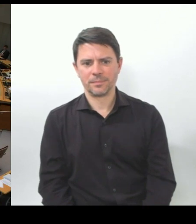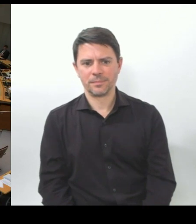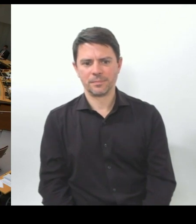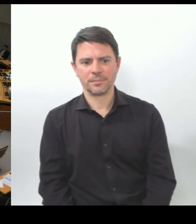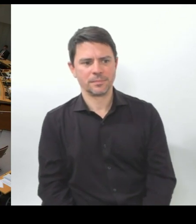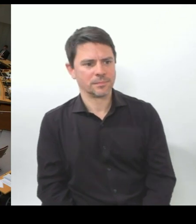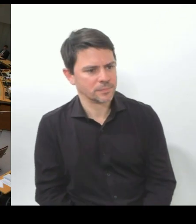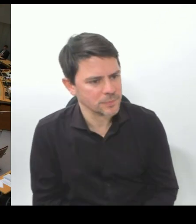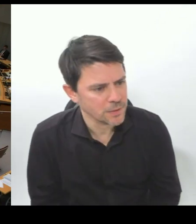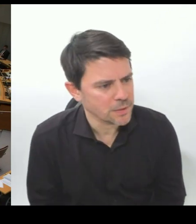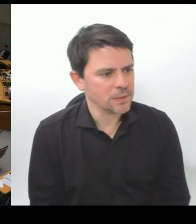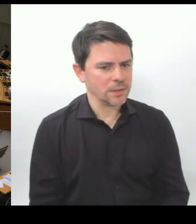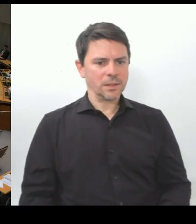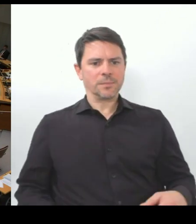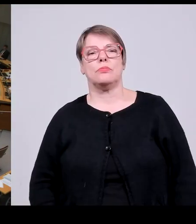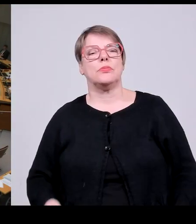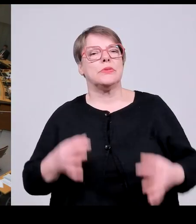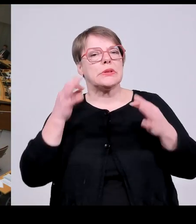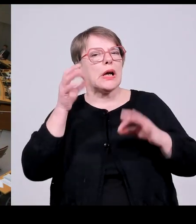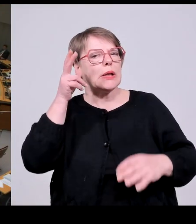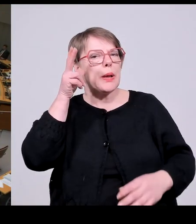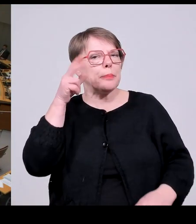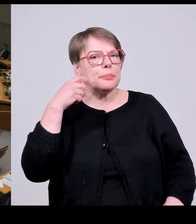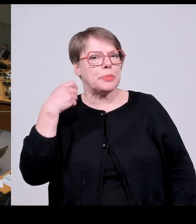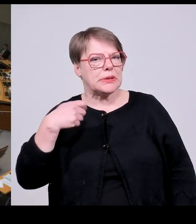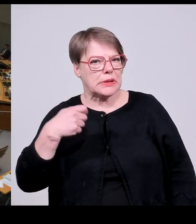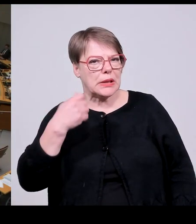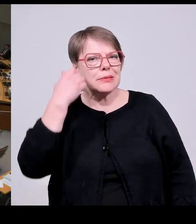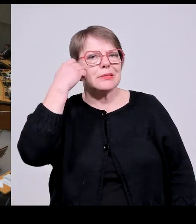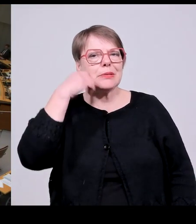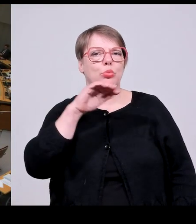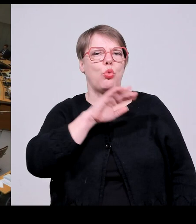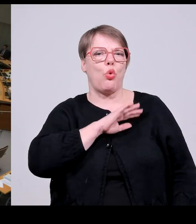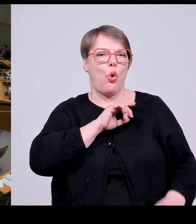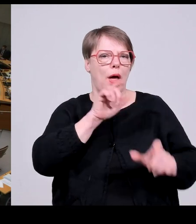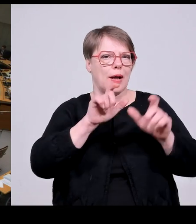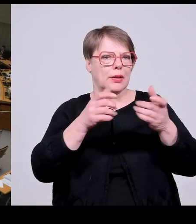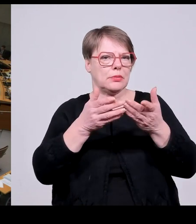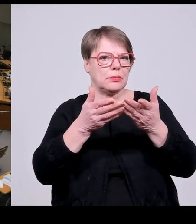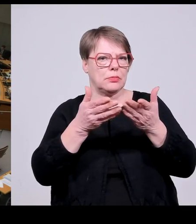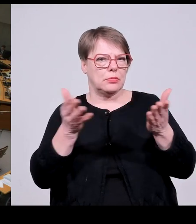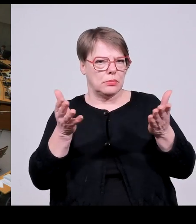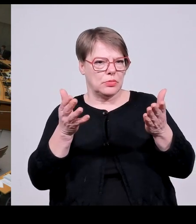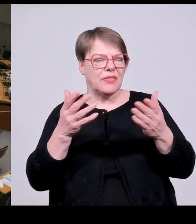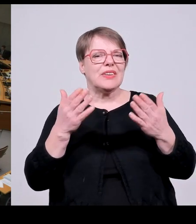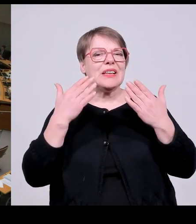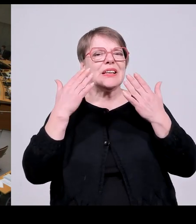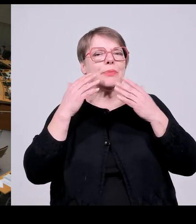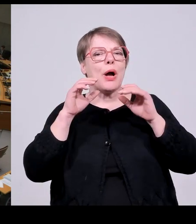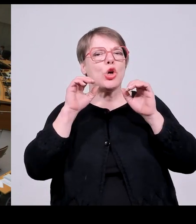müssen wir die Energiewende voranbringen, denn sie ist einer der größten ökosozialen Zukunftsfragen dieser Stadt.